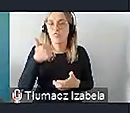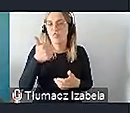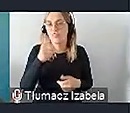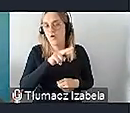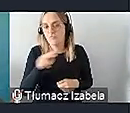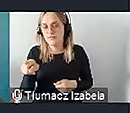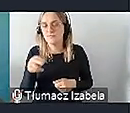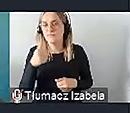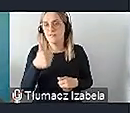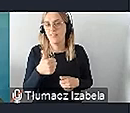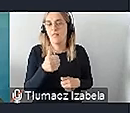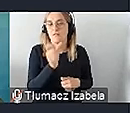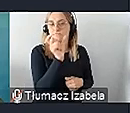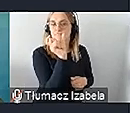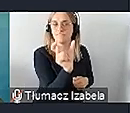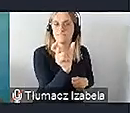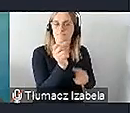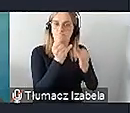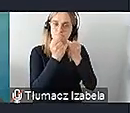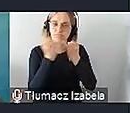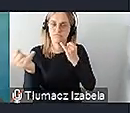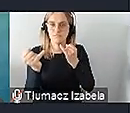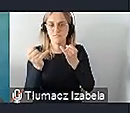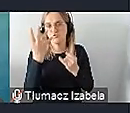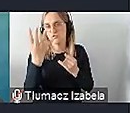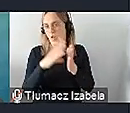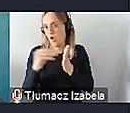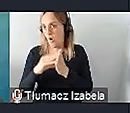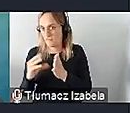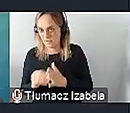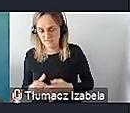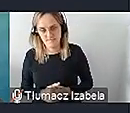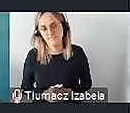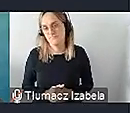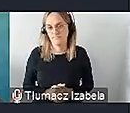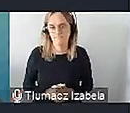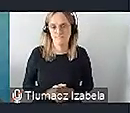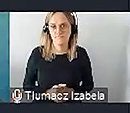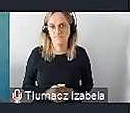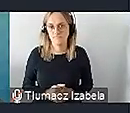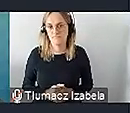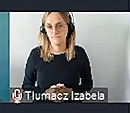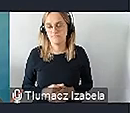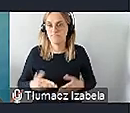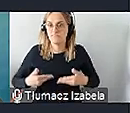możemy przedstawić za pomocą czterech różnych obrazów i dostać do tych obrazów